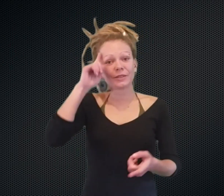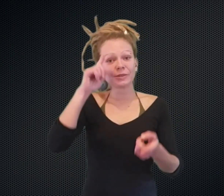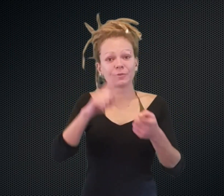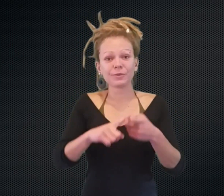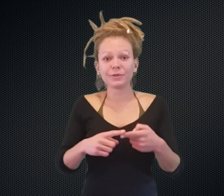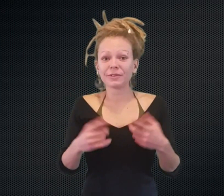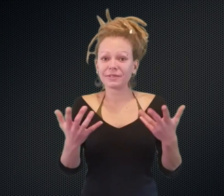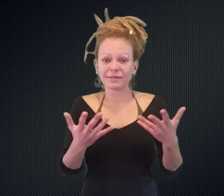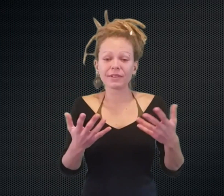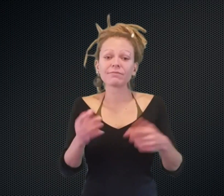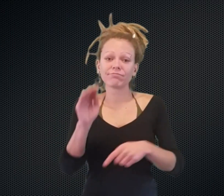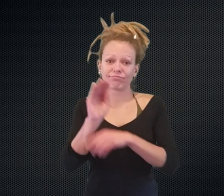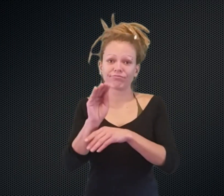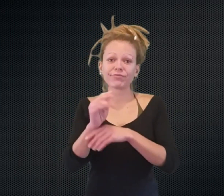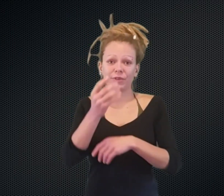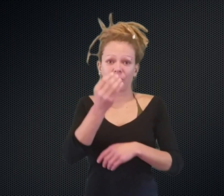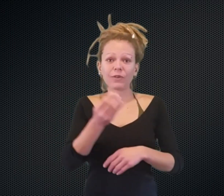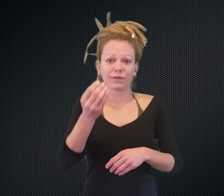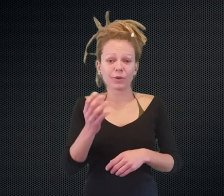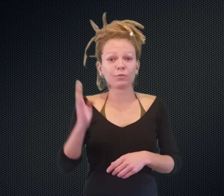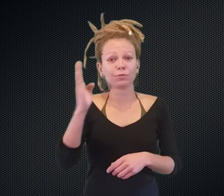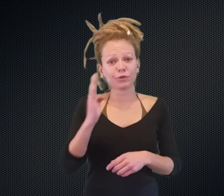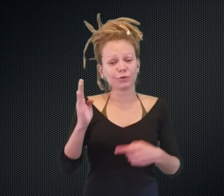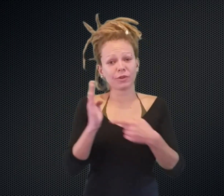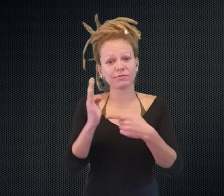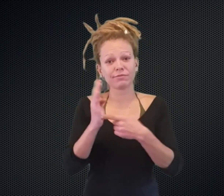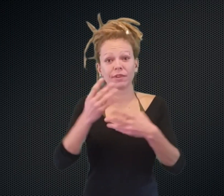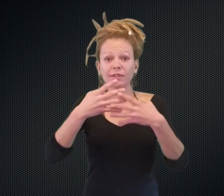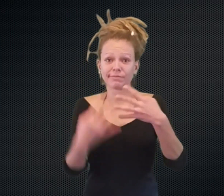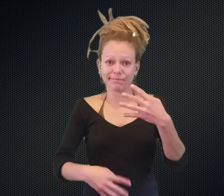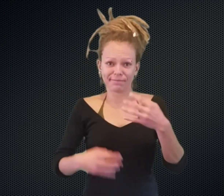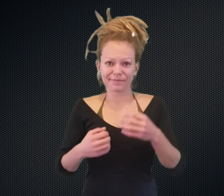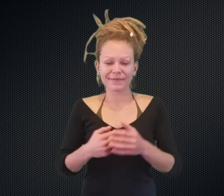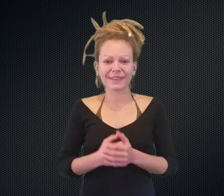dans le but de trouver des solutions pour subvenir aux différents besoins des enfants.